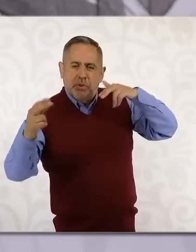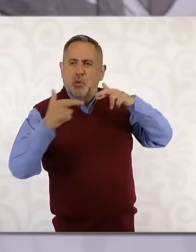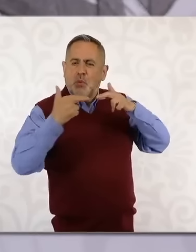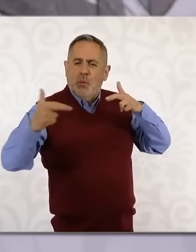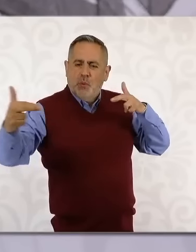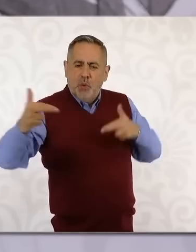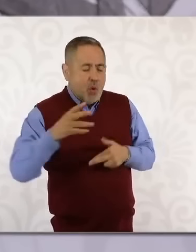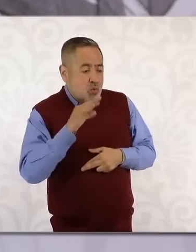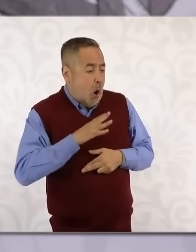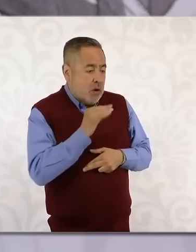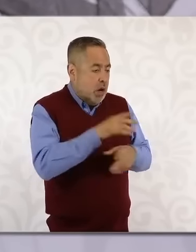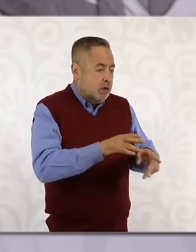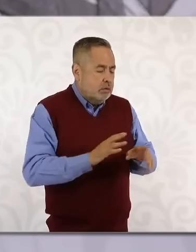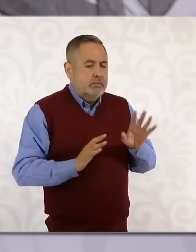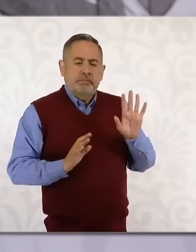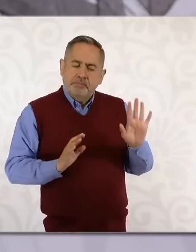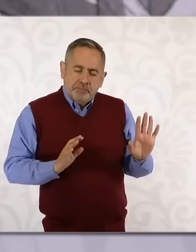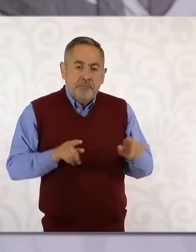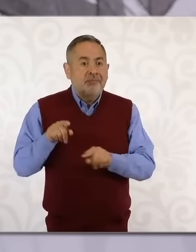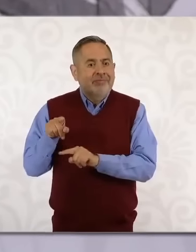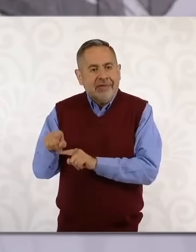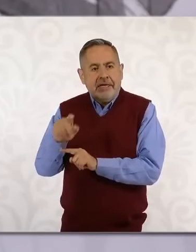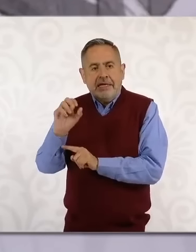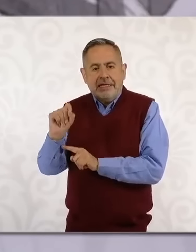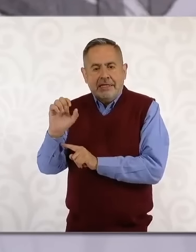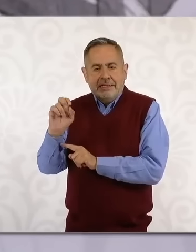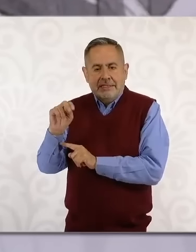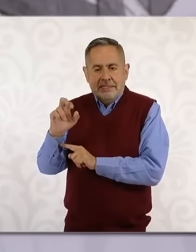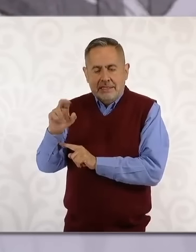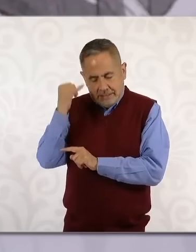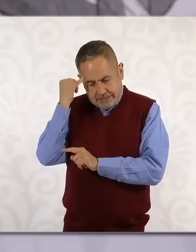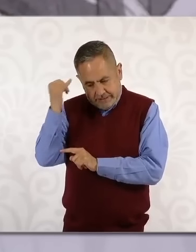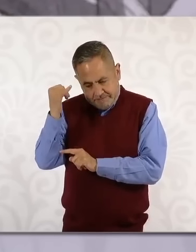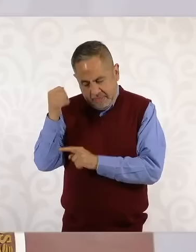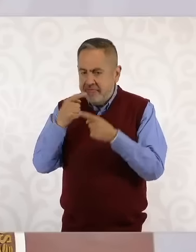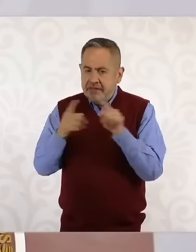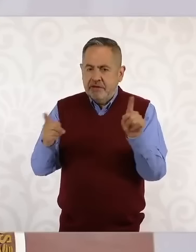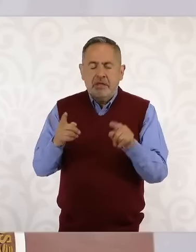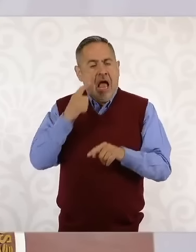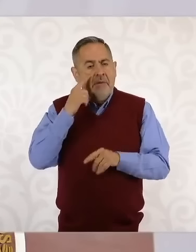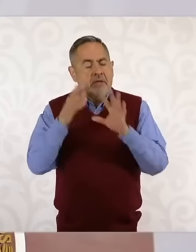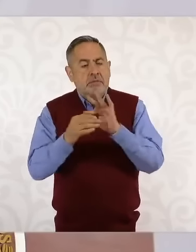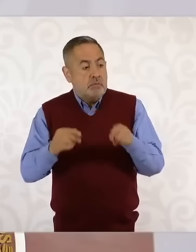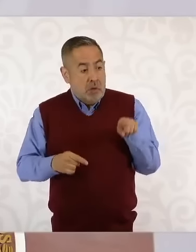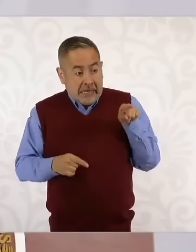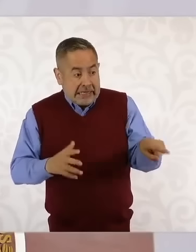ahora la Secretaría de Energía hizo un esquema distinto. Dijo, "A ver, ¿quieres generar privado?